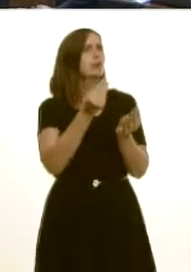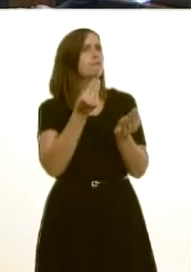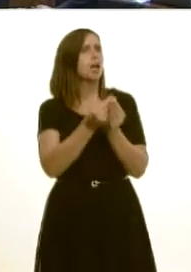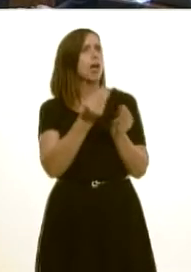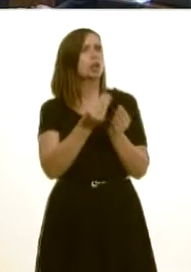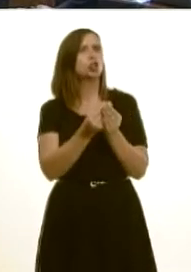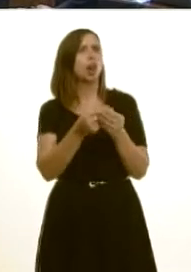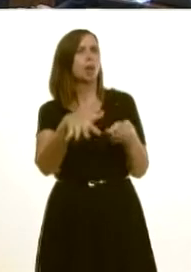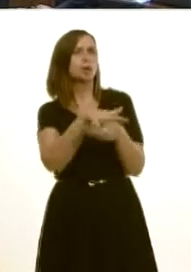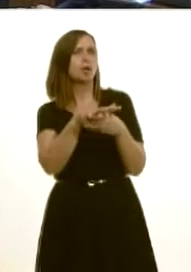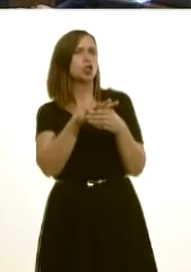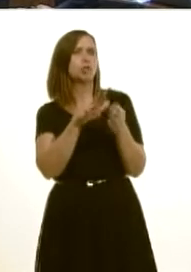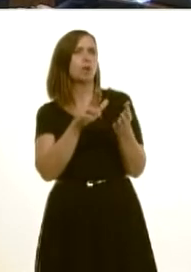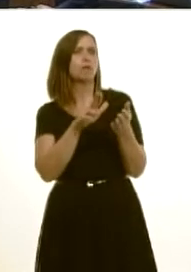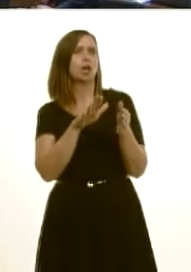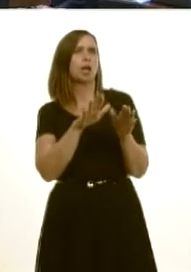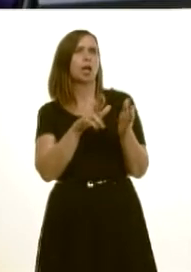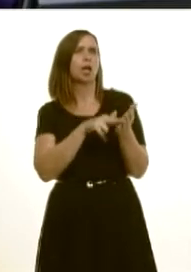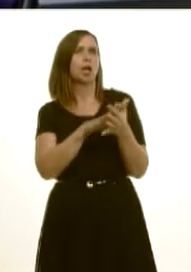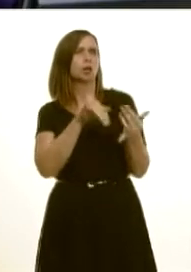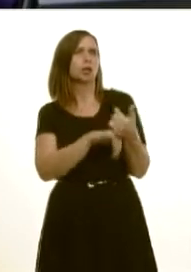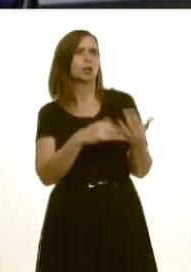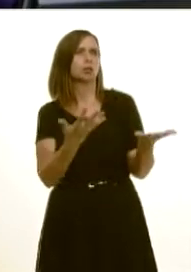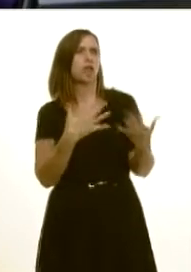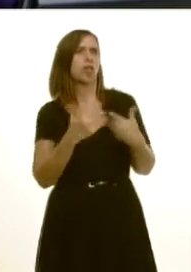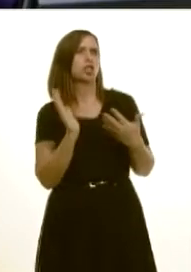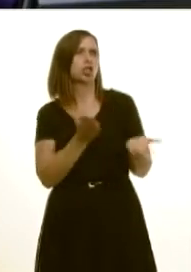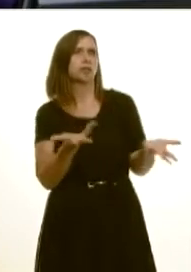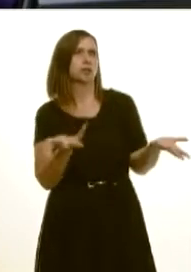Nghymru, fel pob corff cyhoeddus yng Nghymru, yn gweithredu mewn hinsawdd economaidd heriol.